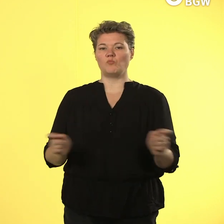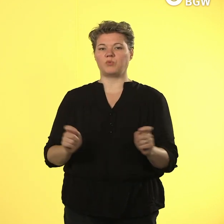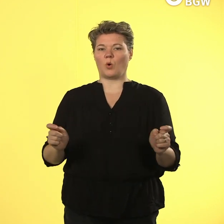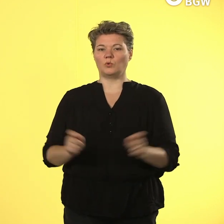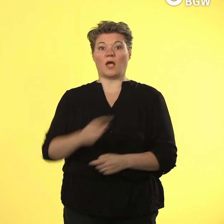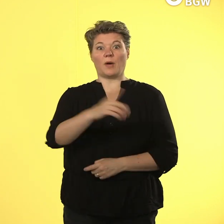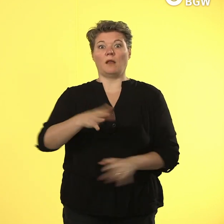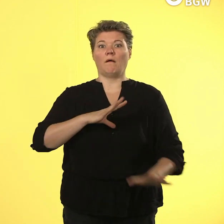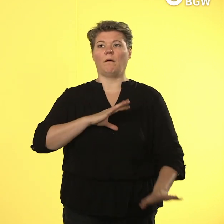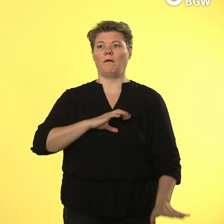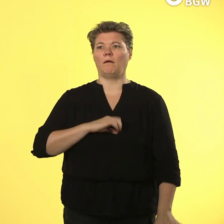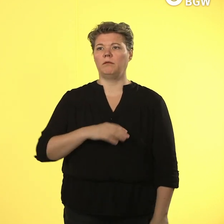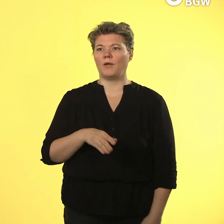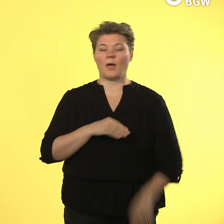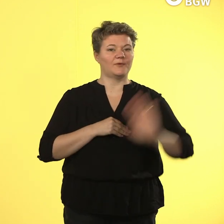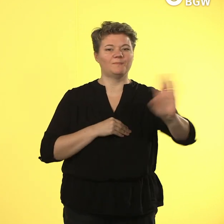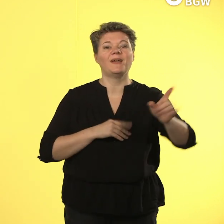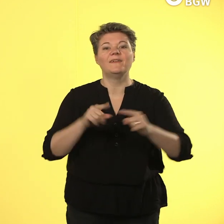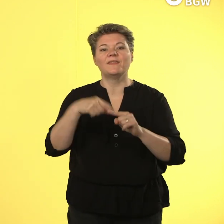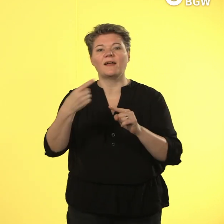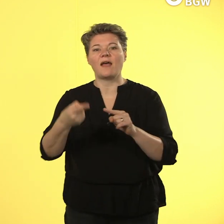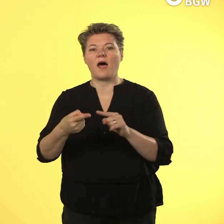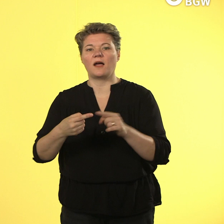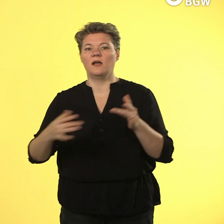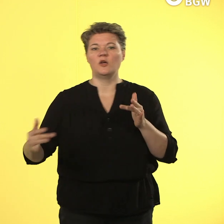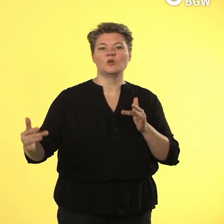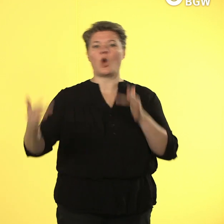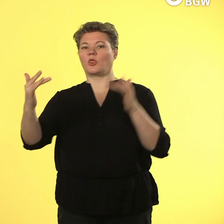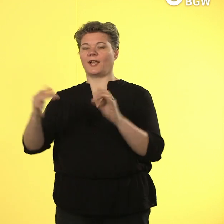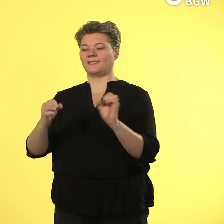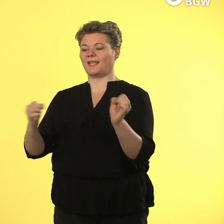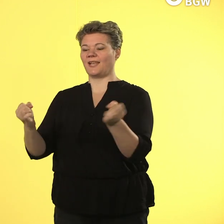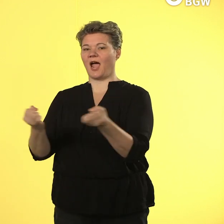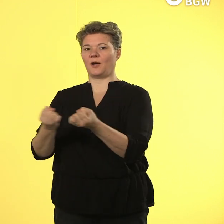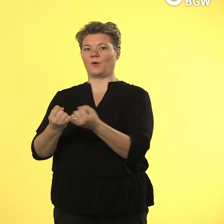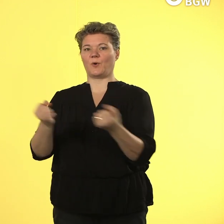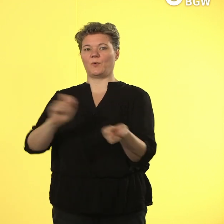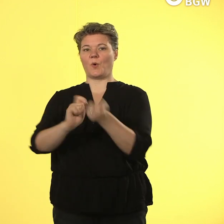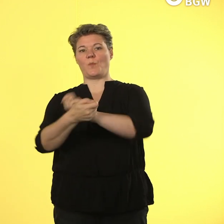D. h., wie kann es denn anders gehen? Auf was kommt es jetzt in Ihrer Situation an?